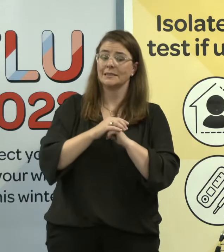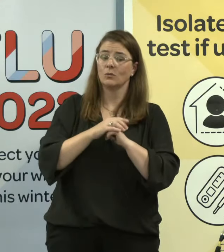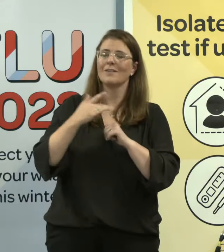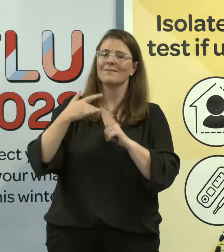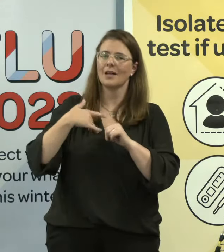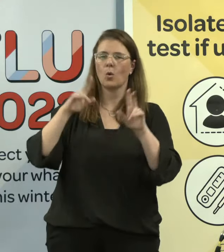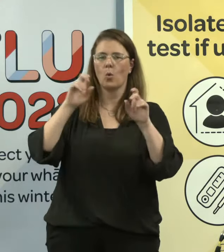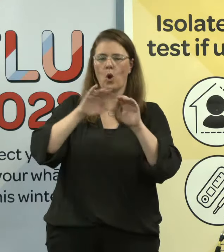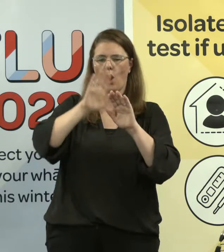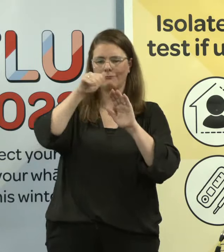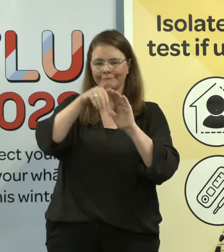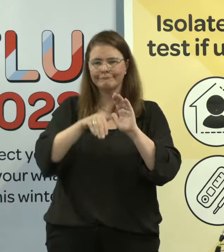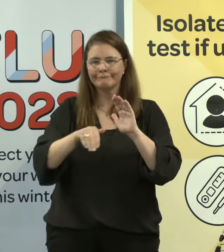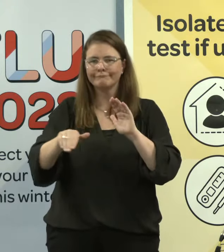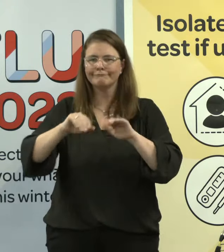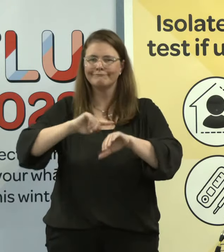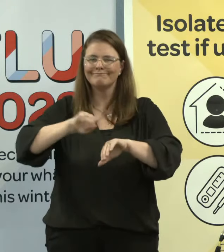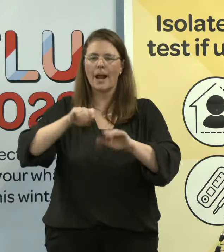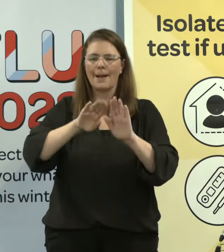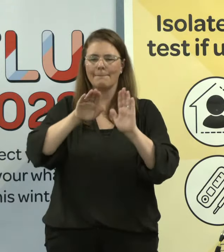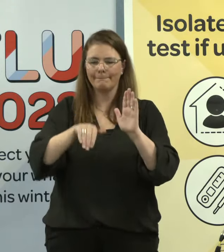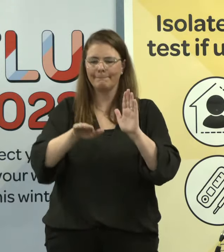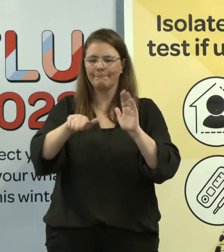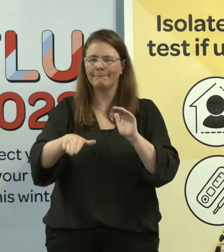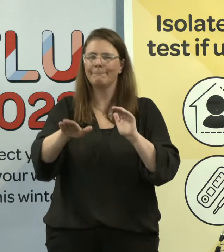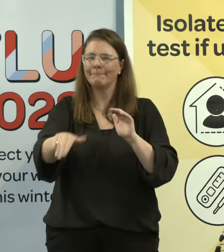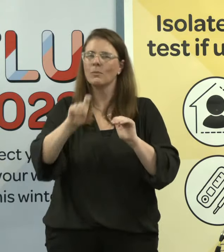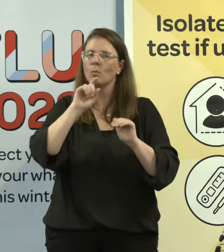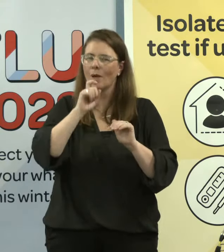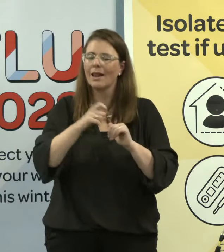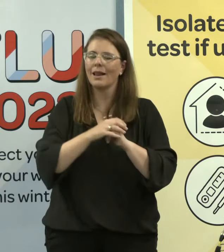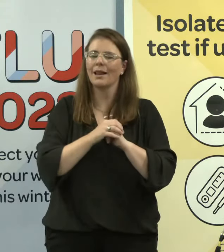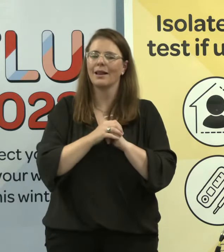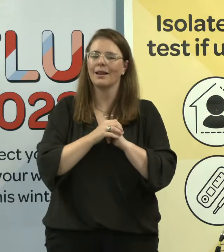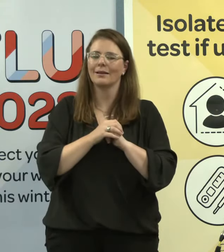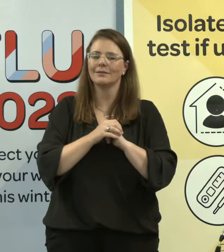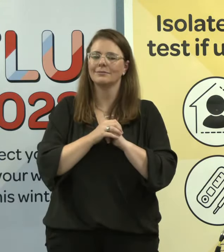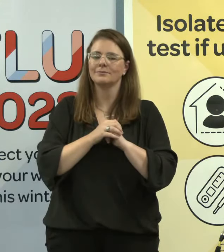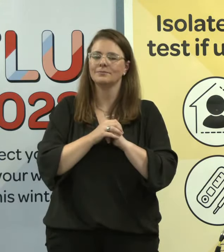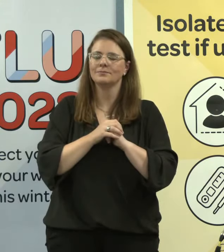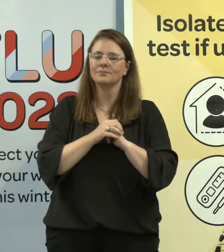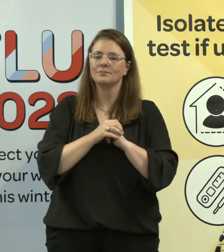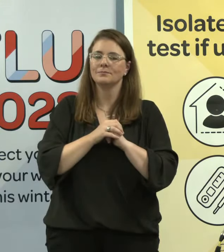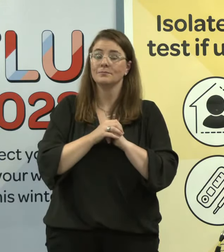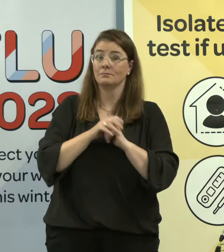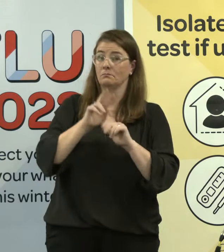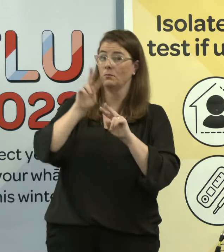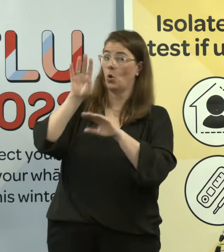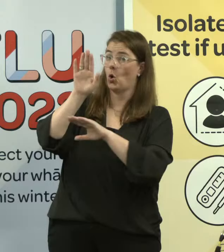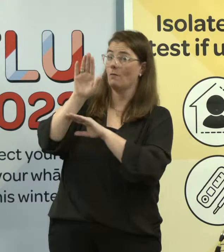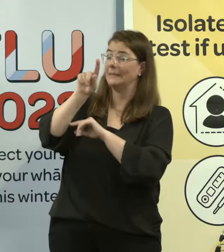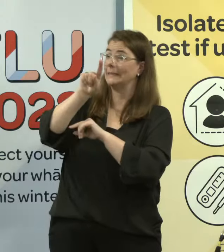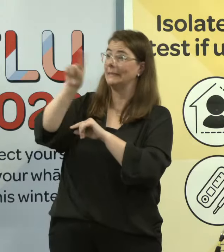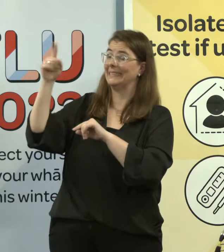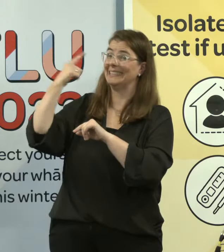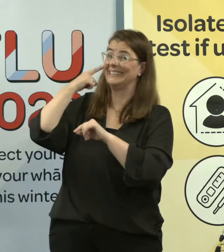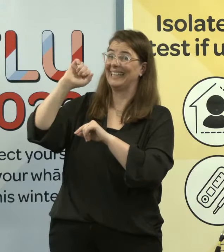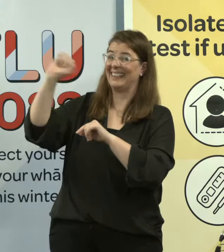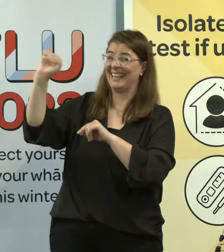ana e tau ana i runga i nga tikanga o nga nama take ia ra, i te mutunga o nga mano? Ka mutu